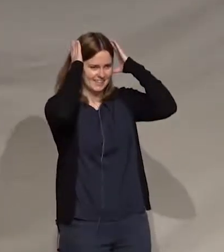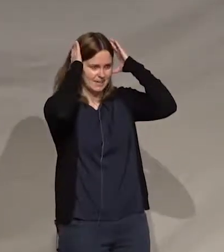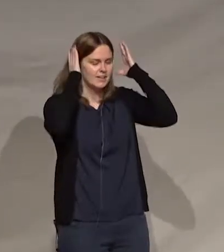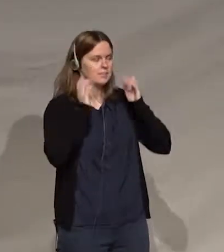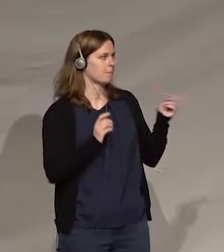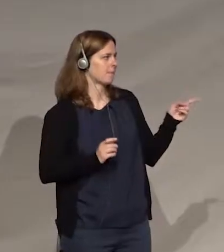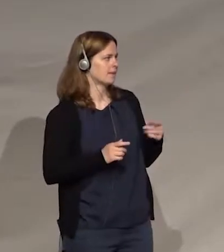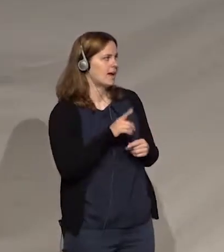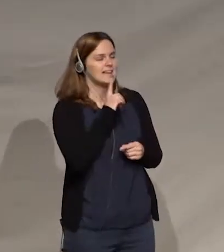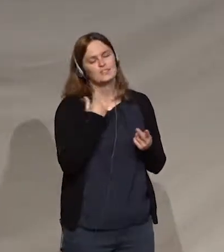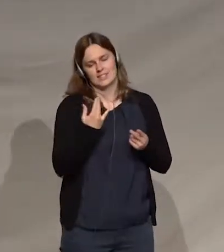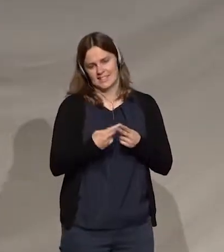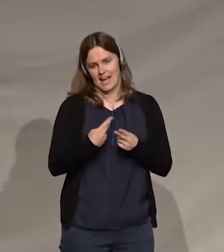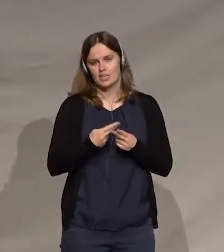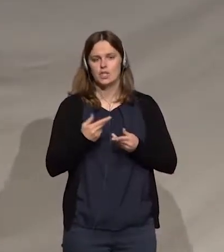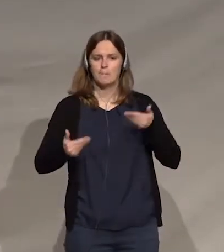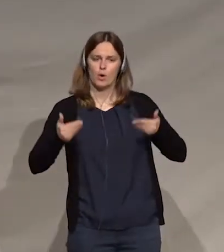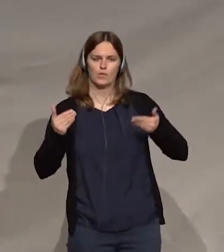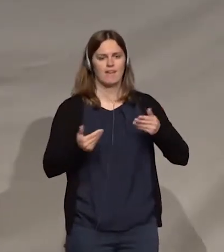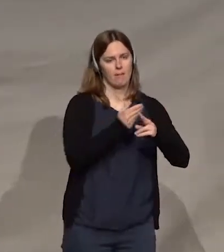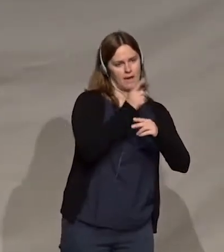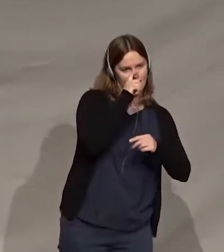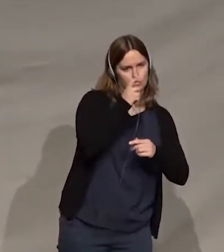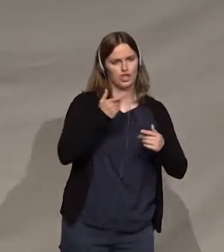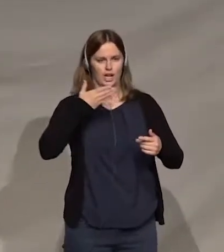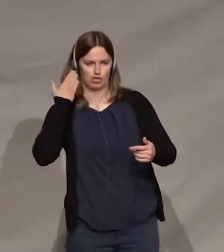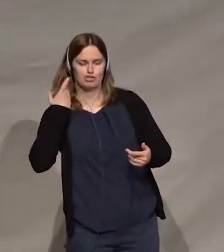Prosím, proveď nás vaší aplikací a jejími možnostmi. OK, děkuji mockrát.